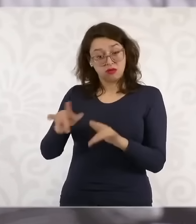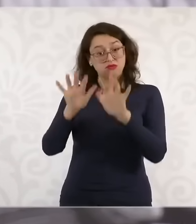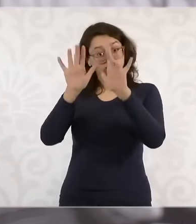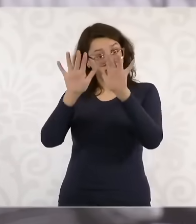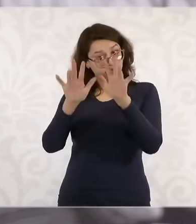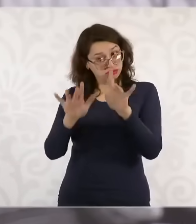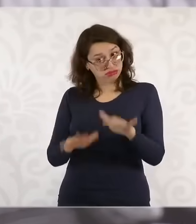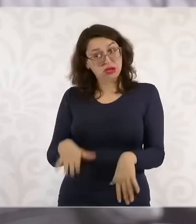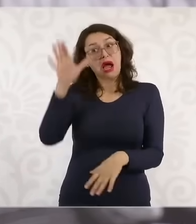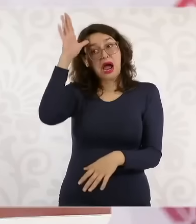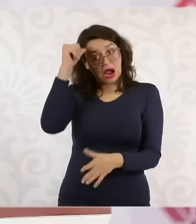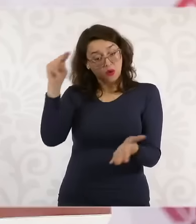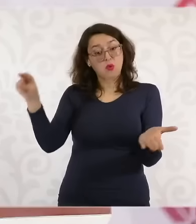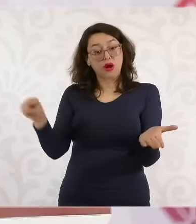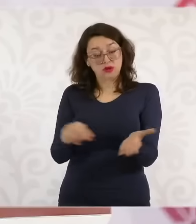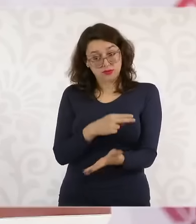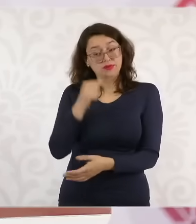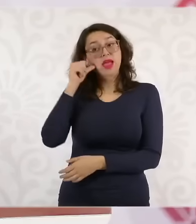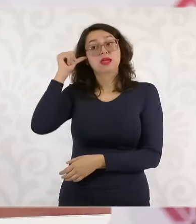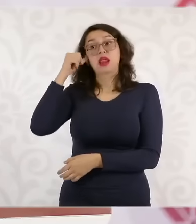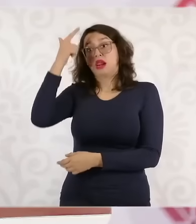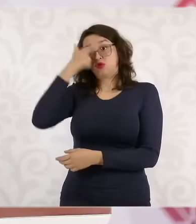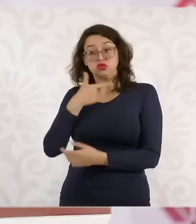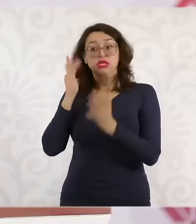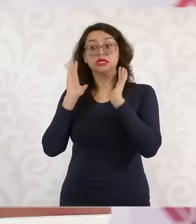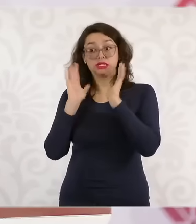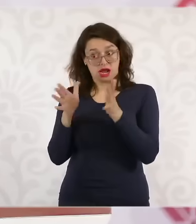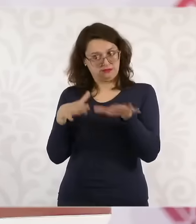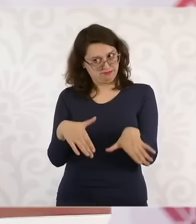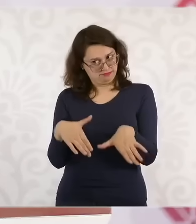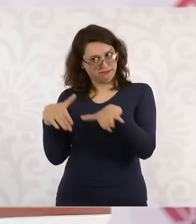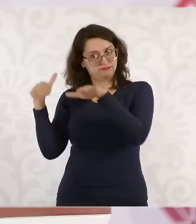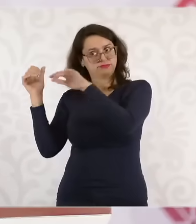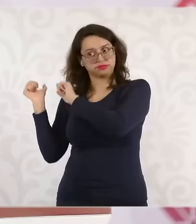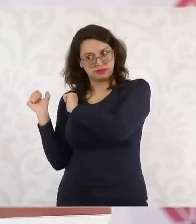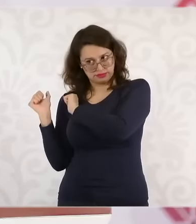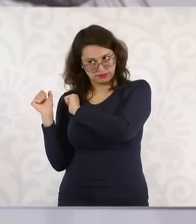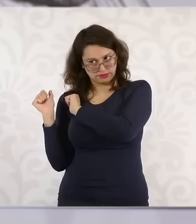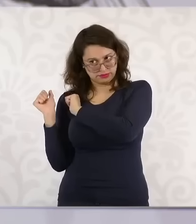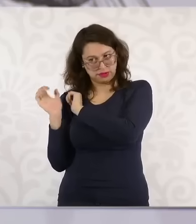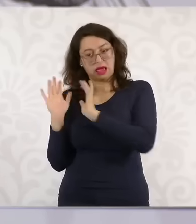de que se levantarían anoche mismo. Yo creo que estamos a horas, a minutos de que eso ocurra.